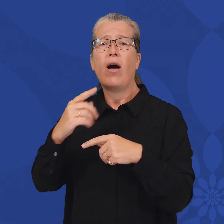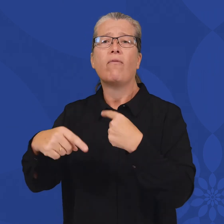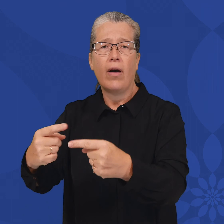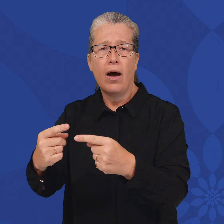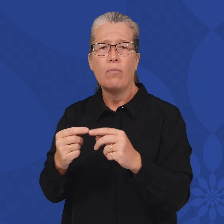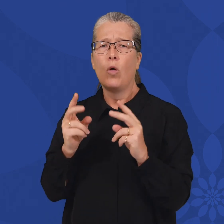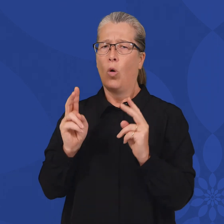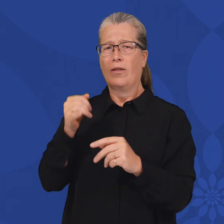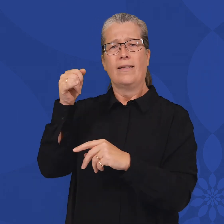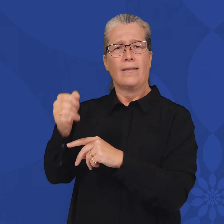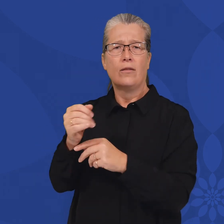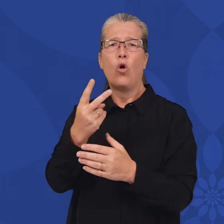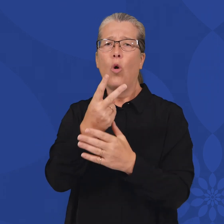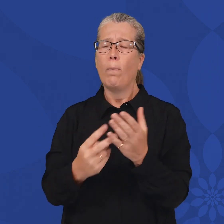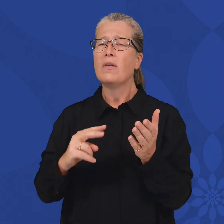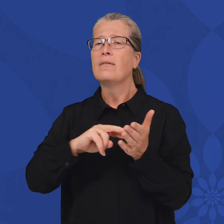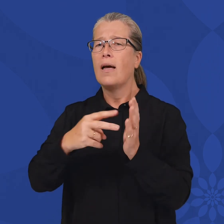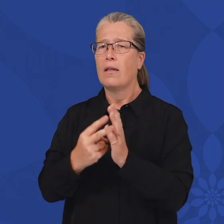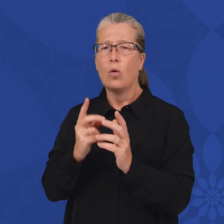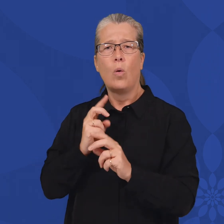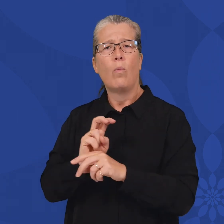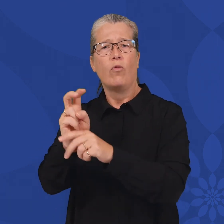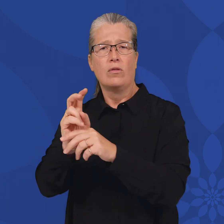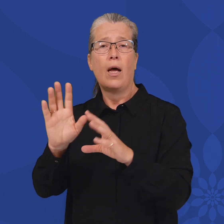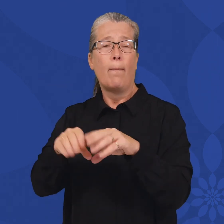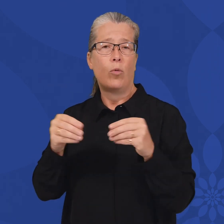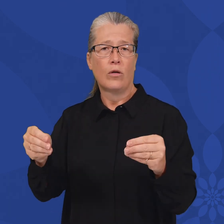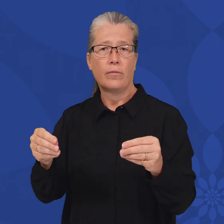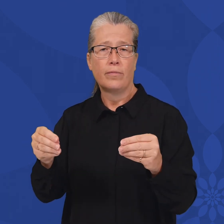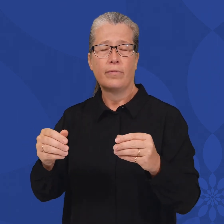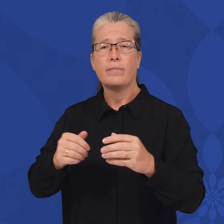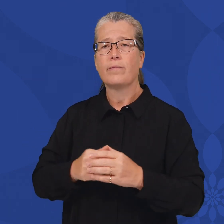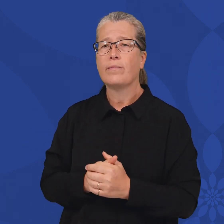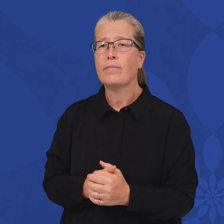med uppföljningsrapporterna om Hybridstrategin varje torsdag på eftermiddagen.